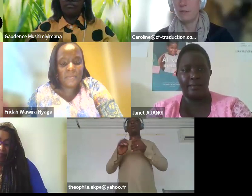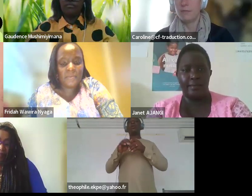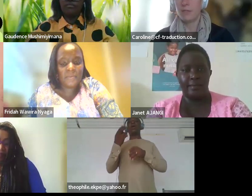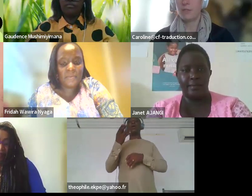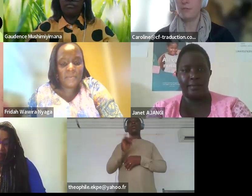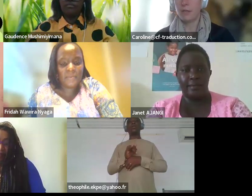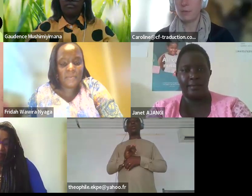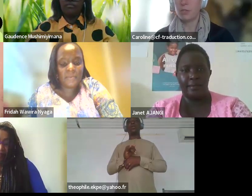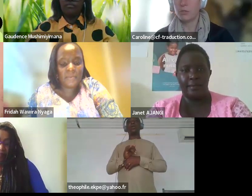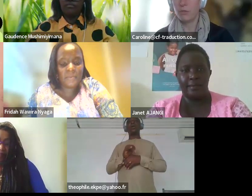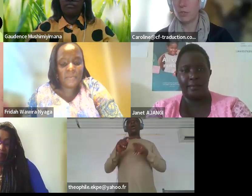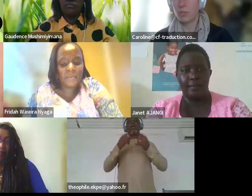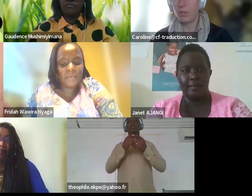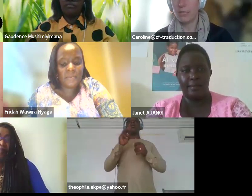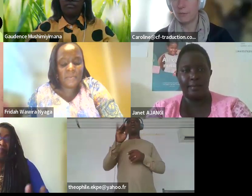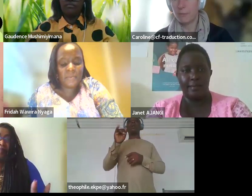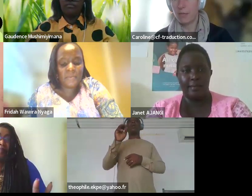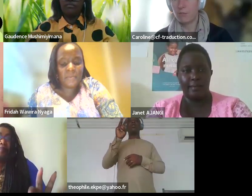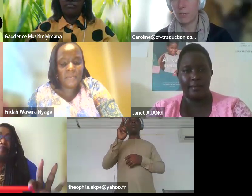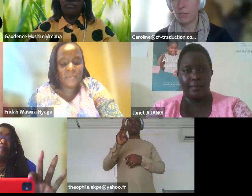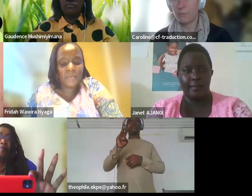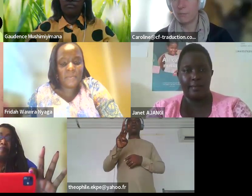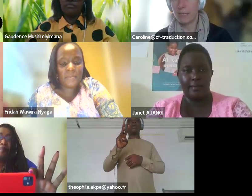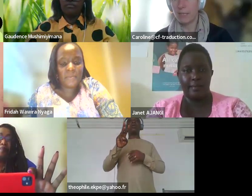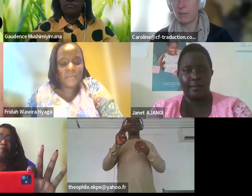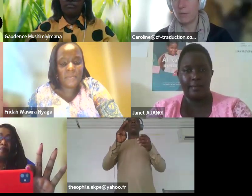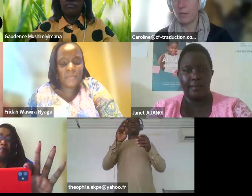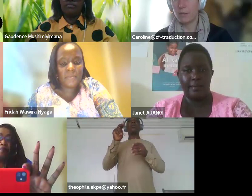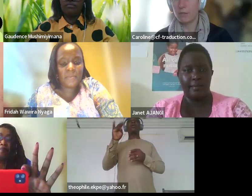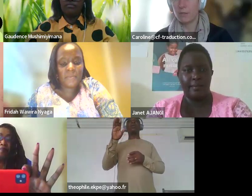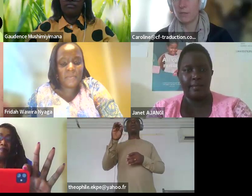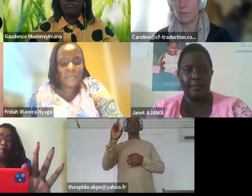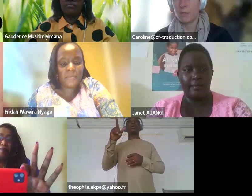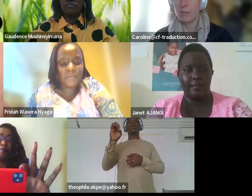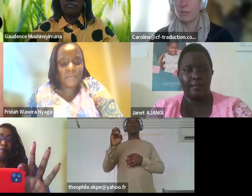l'équipe making it work les kuna les Nicole euh enfin kuna et Nicole et